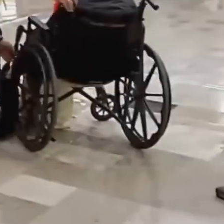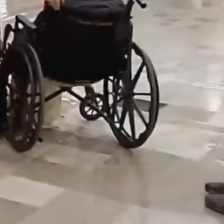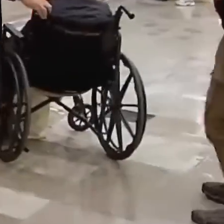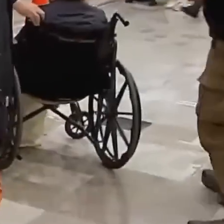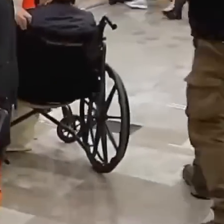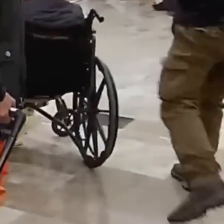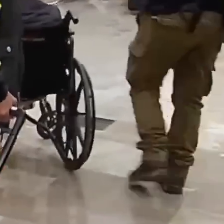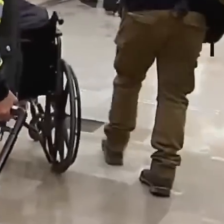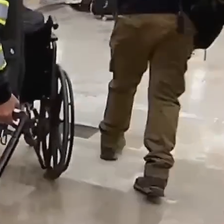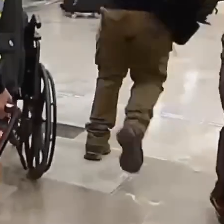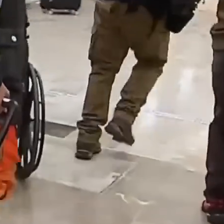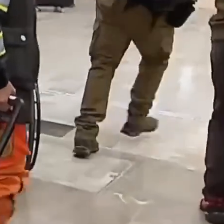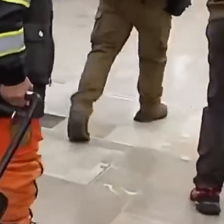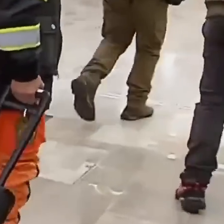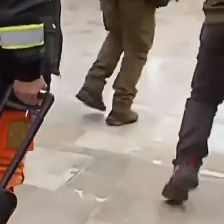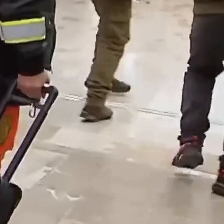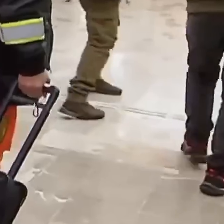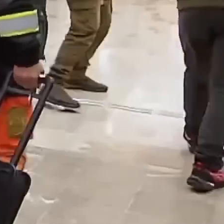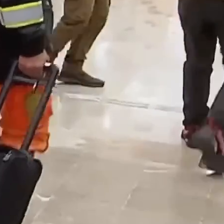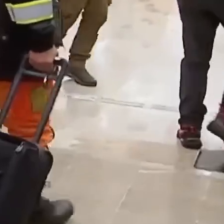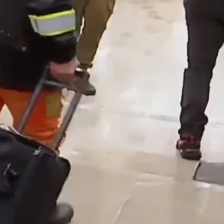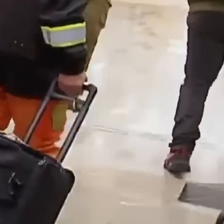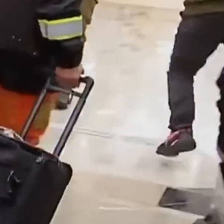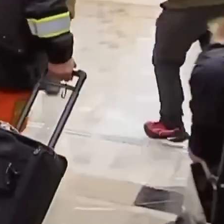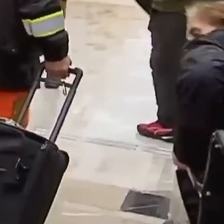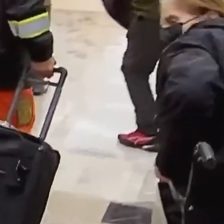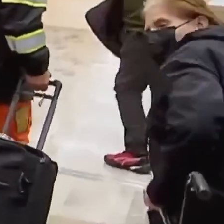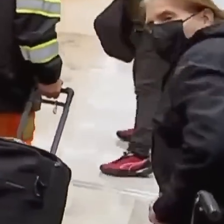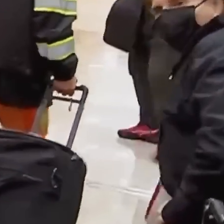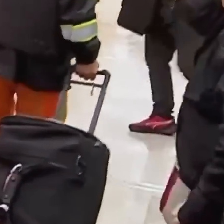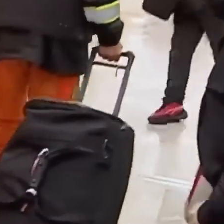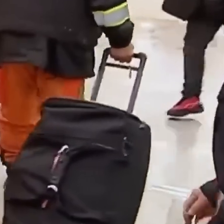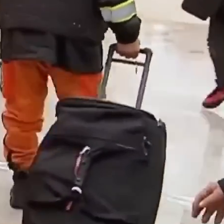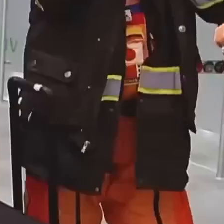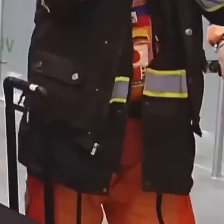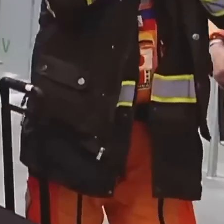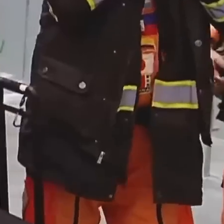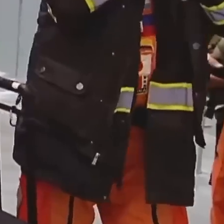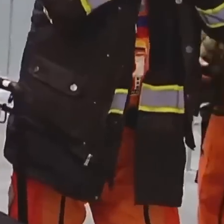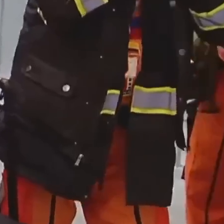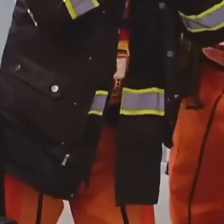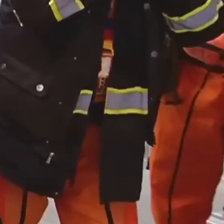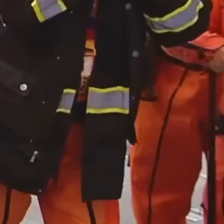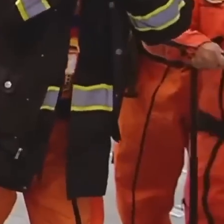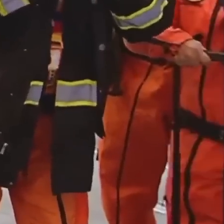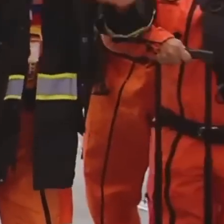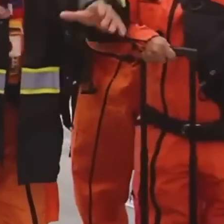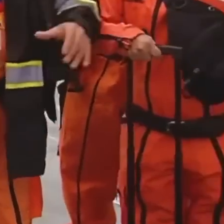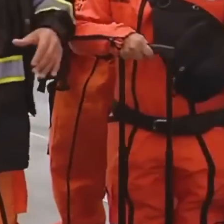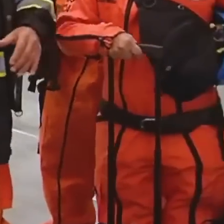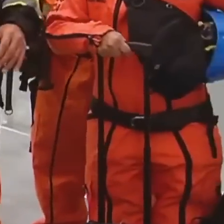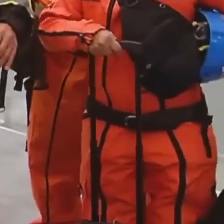grupo de rescate topos Azteca partieron hacia los Ángeles California en Estados Unidos para